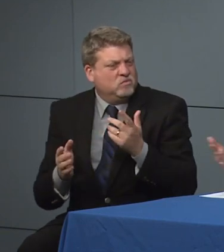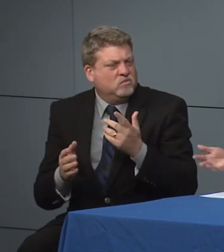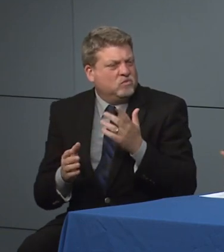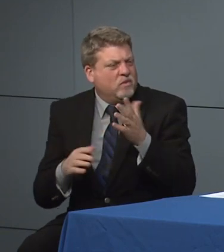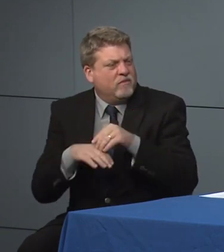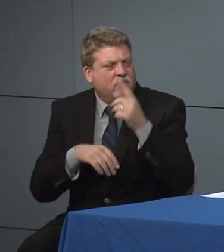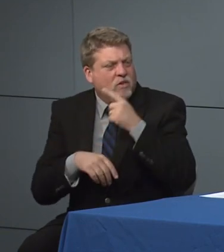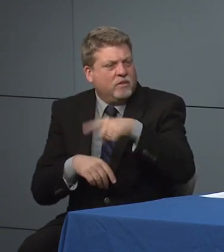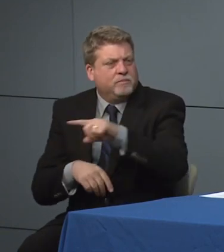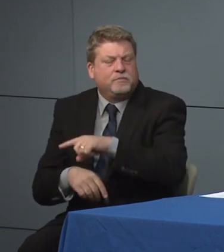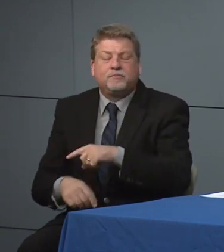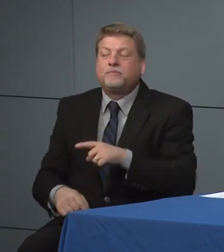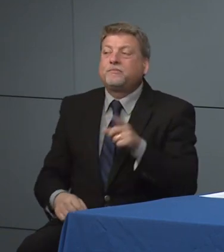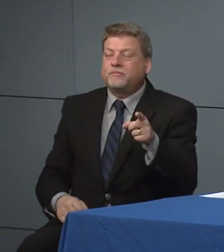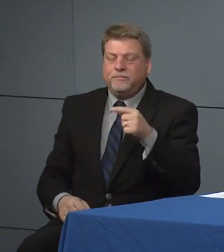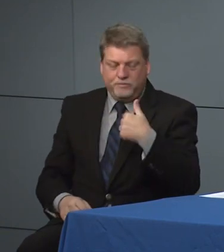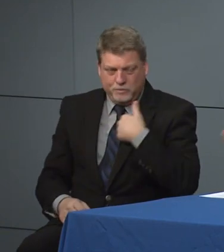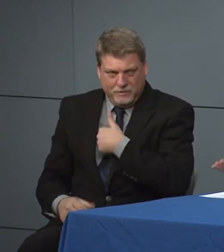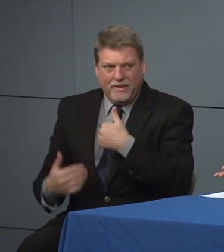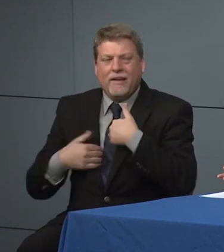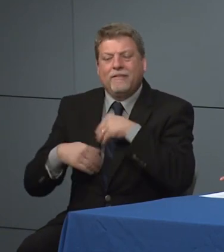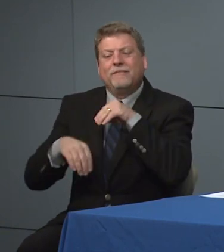ofensiva cerrar pero tenemos muchas instrucciones en nuestra